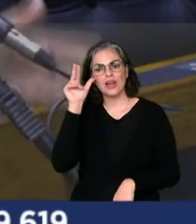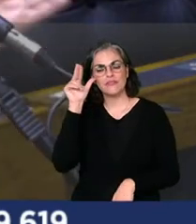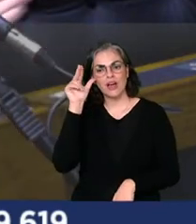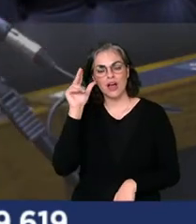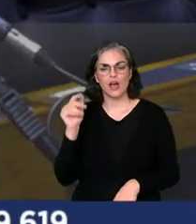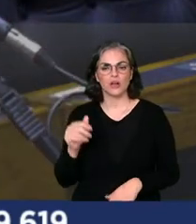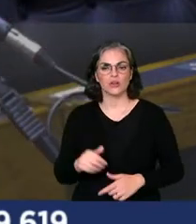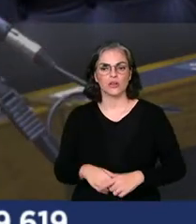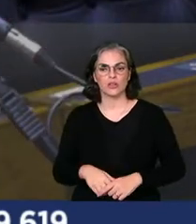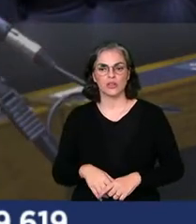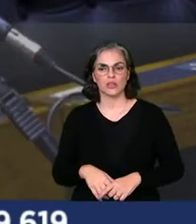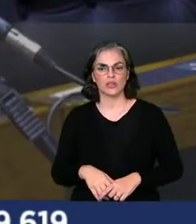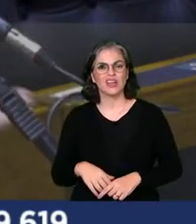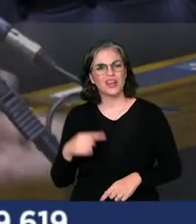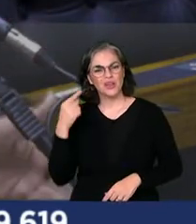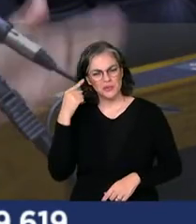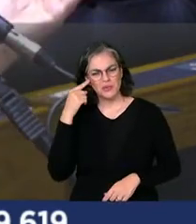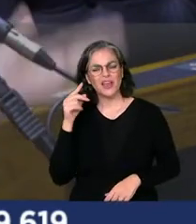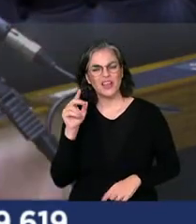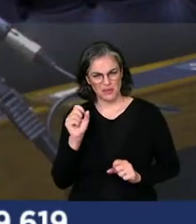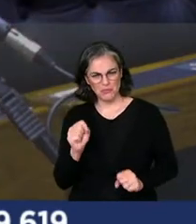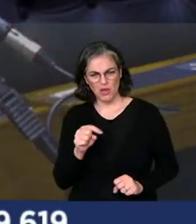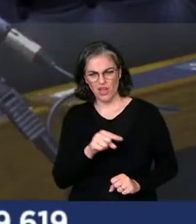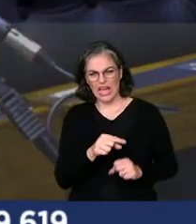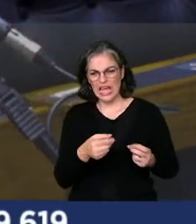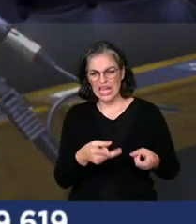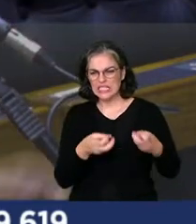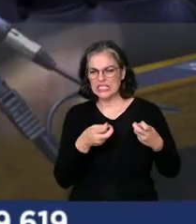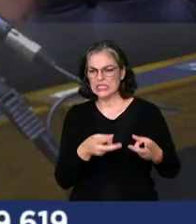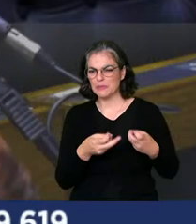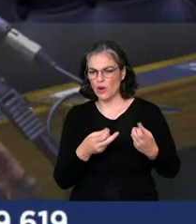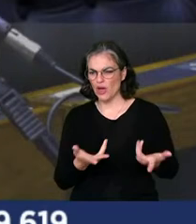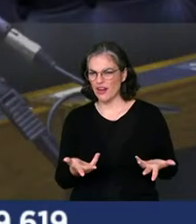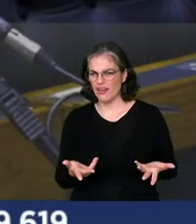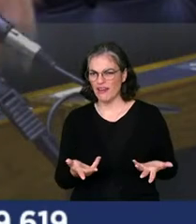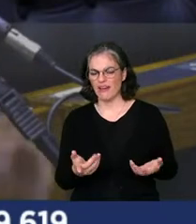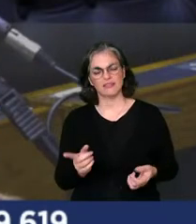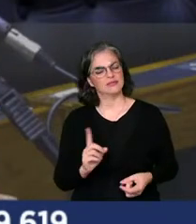CRIADORES DE CAVALO NUMA LÓGICA DAQUELES QUE ACHAM QUE PODE SE LUCRAR COM A CORRIDA DE CAVALO. PORTANTO, NÓS